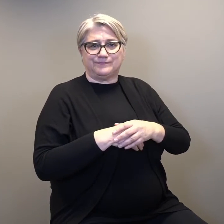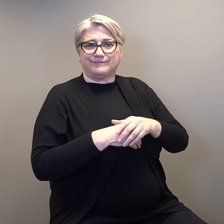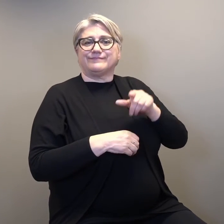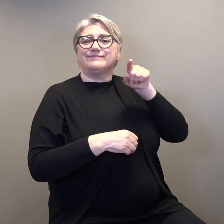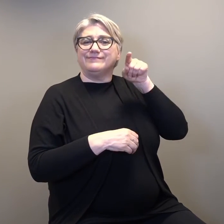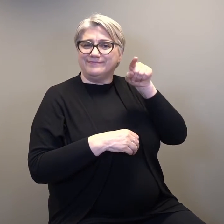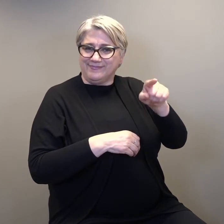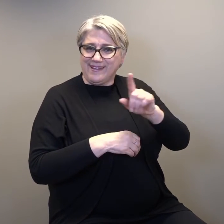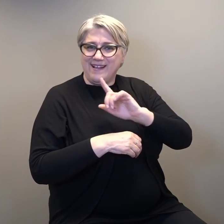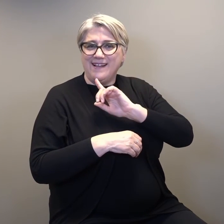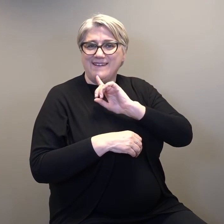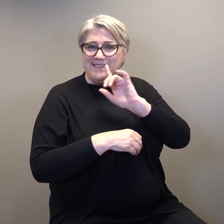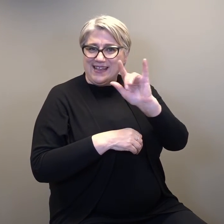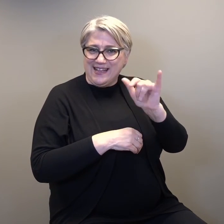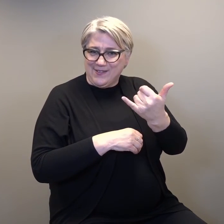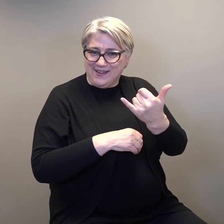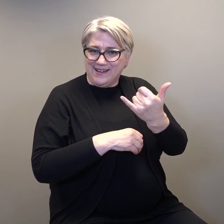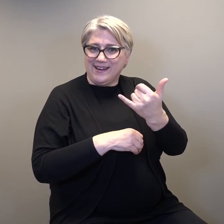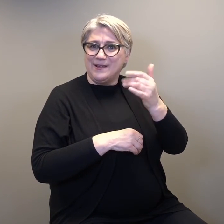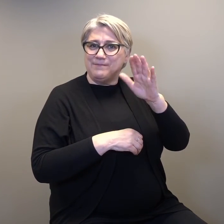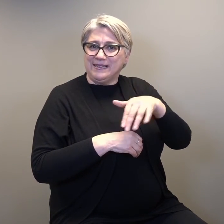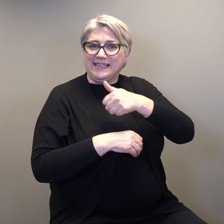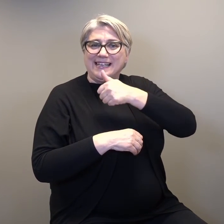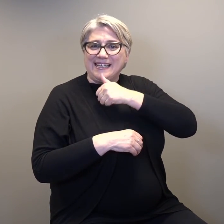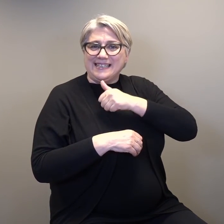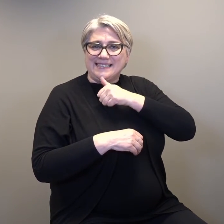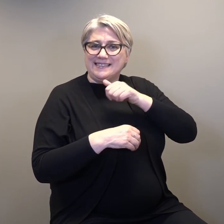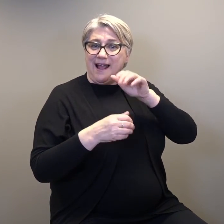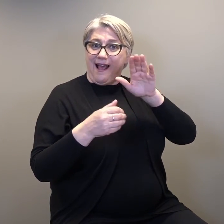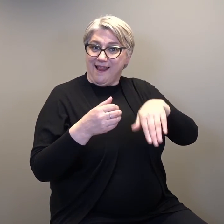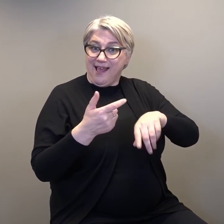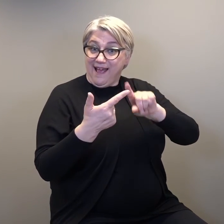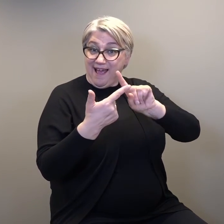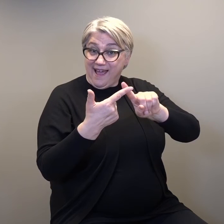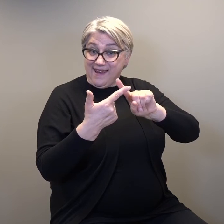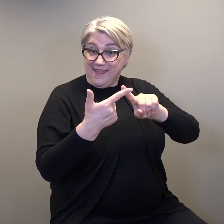Í lögunum felst viðurkenning á því að á Íslandi sé til annað